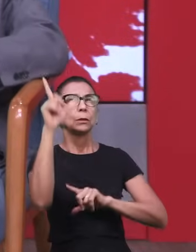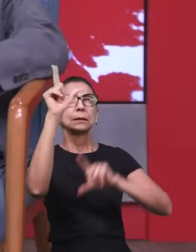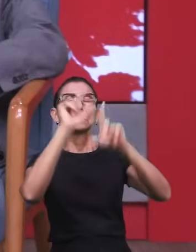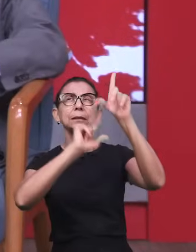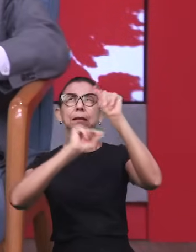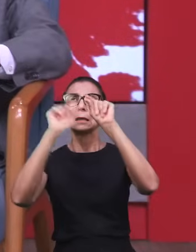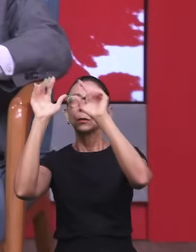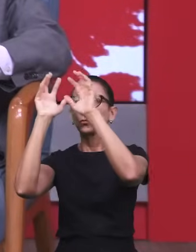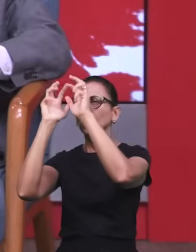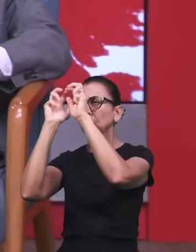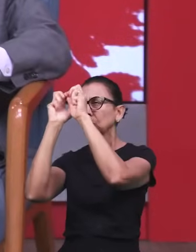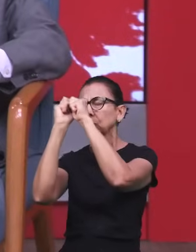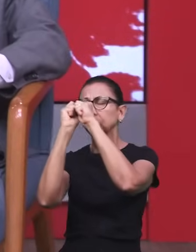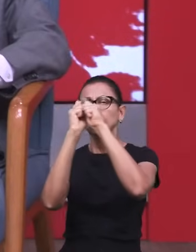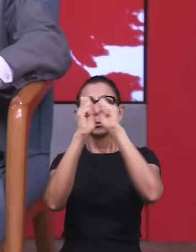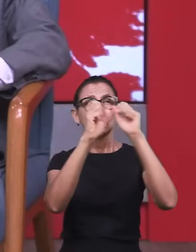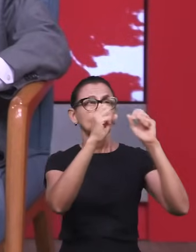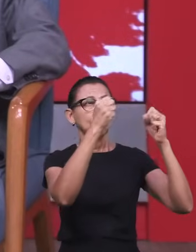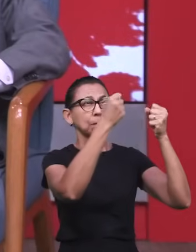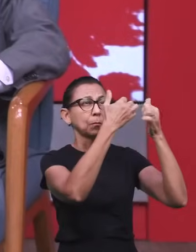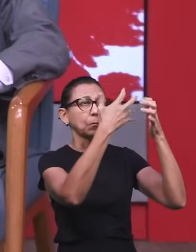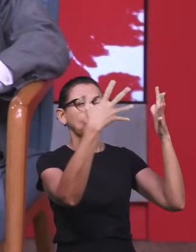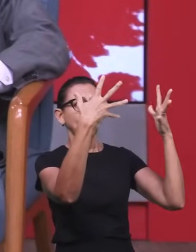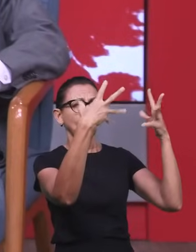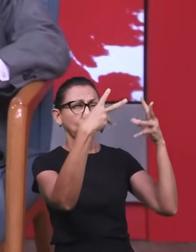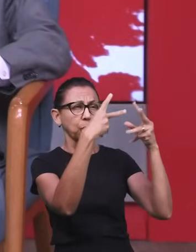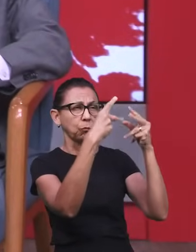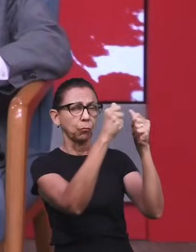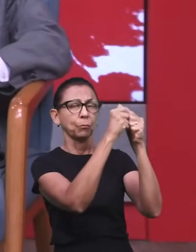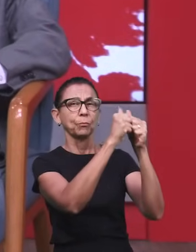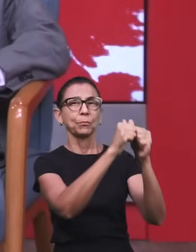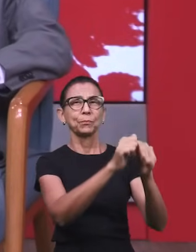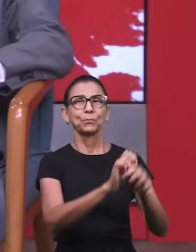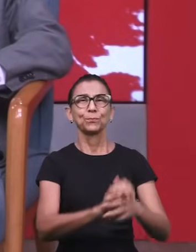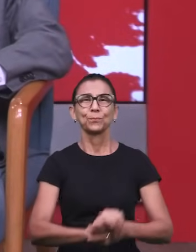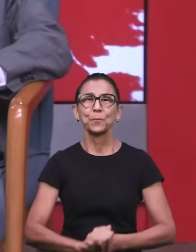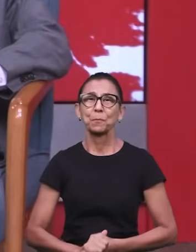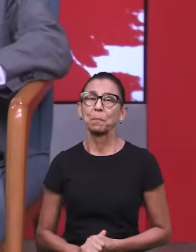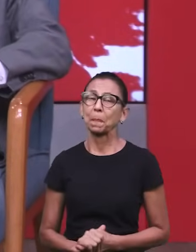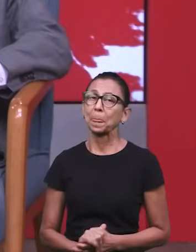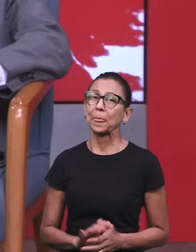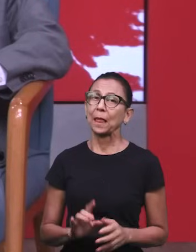igreja da quarta trombeta porque ela não vai participar das três últimas porque as três